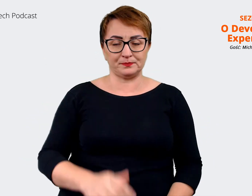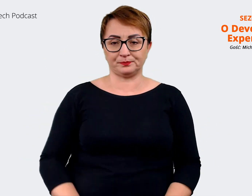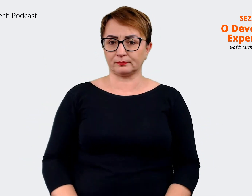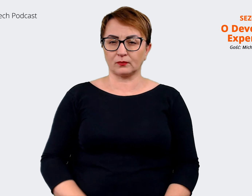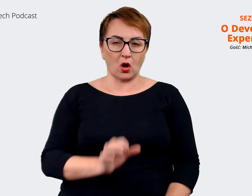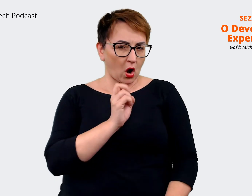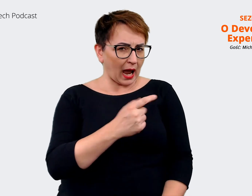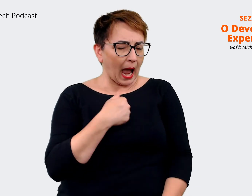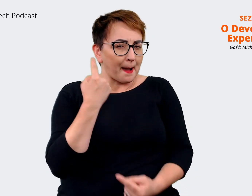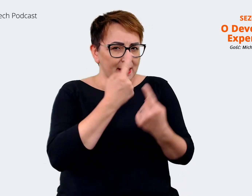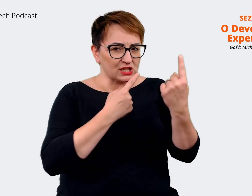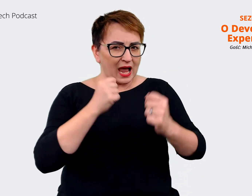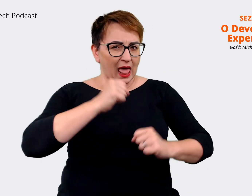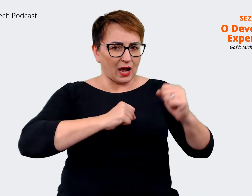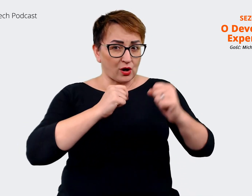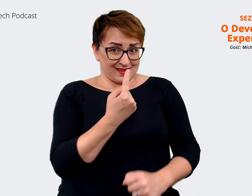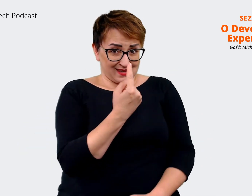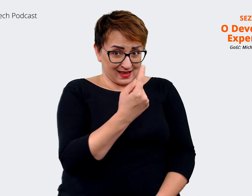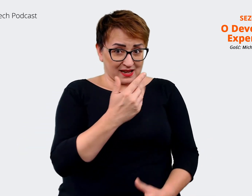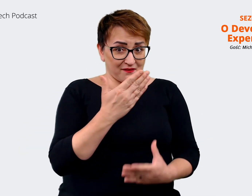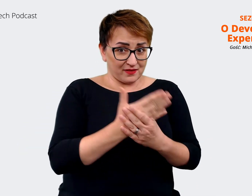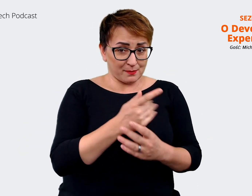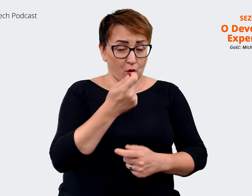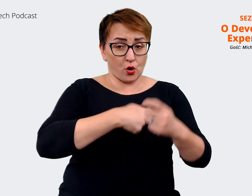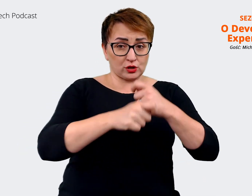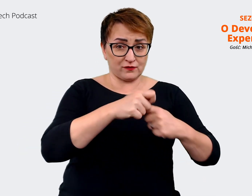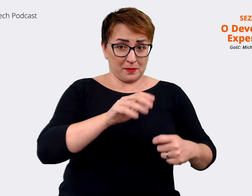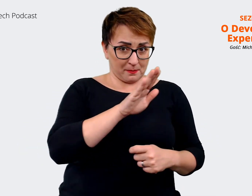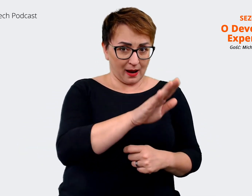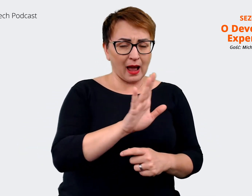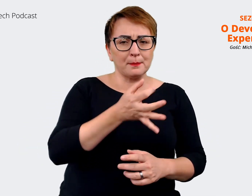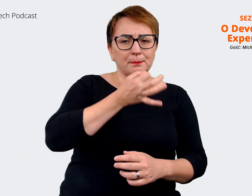że Allegro nie jest jedyną firmą, które takie rozwiązania przygotowuje, więc pytanie co